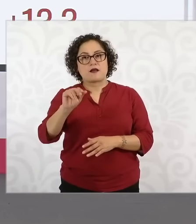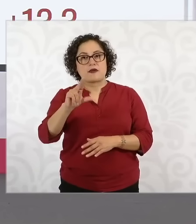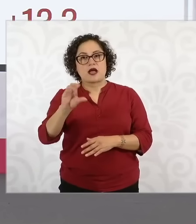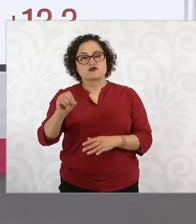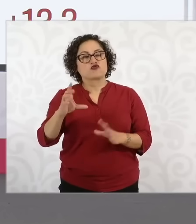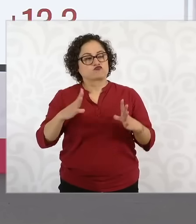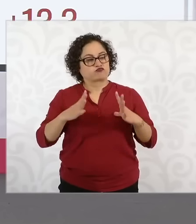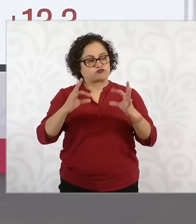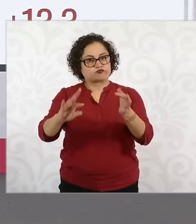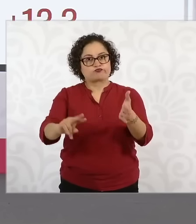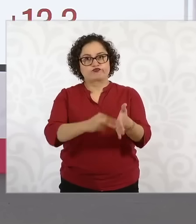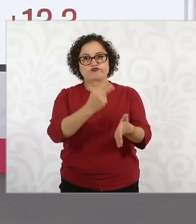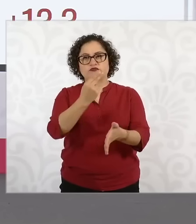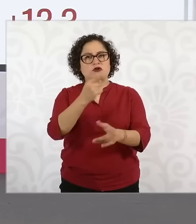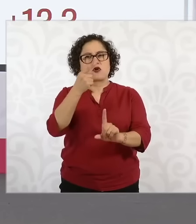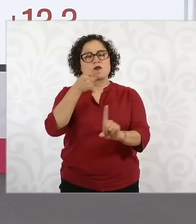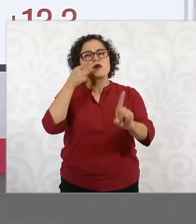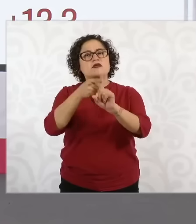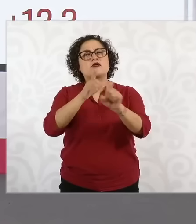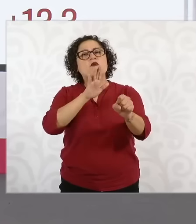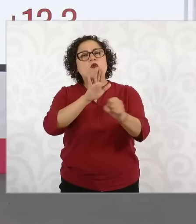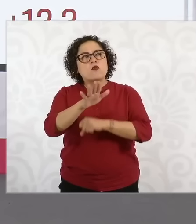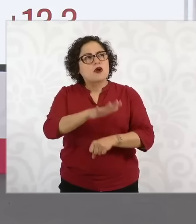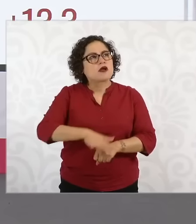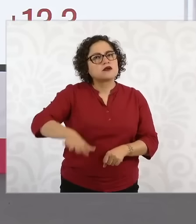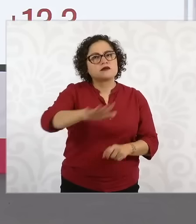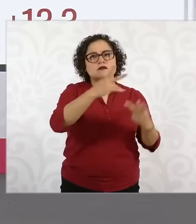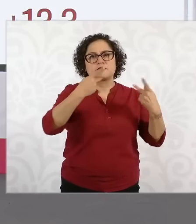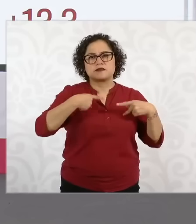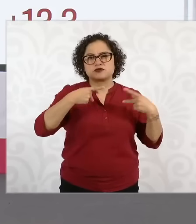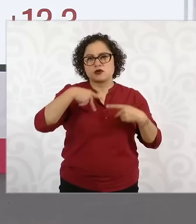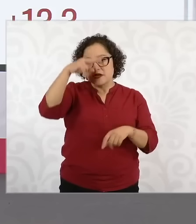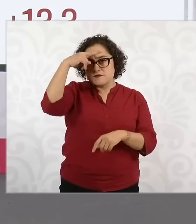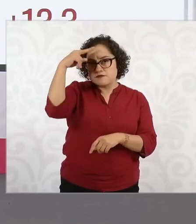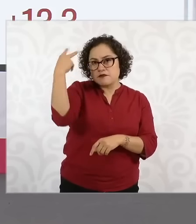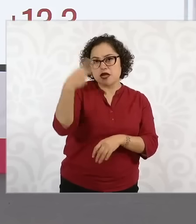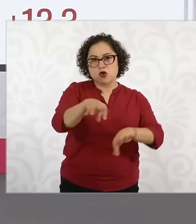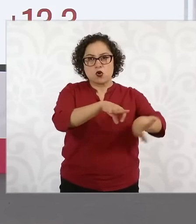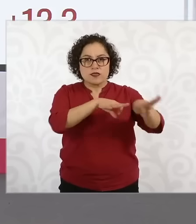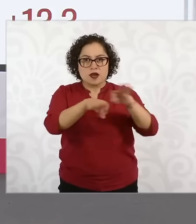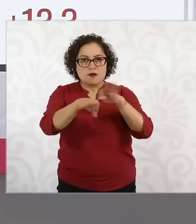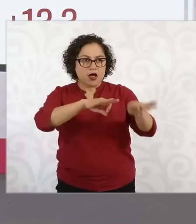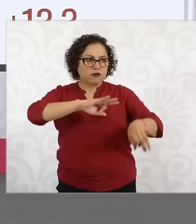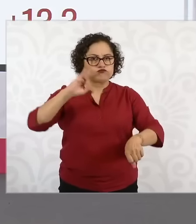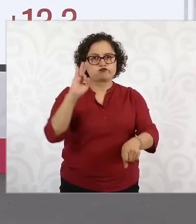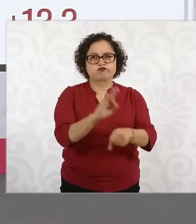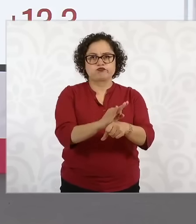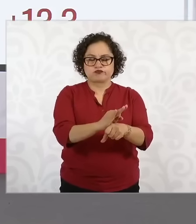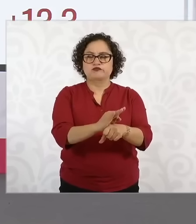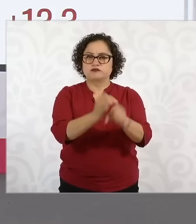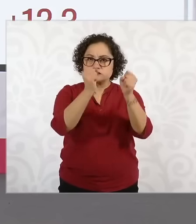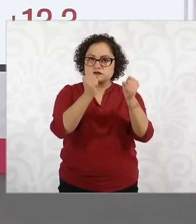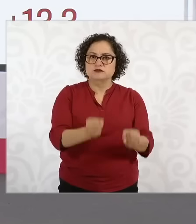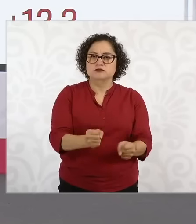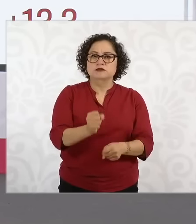dar seguridad social a todos los trabajadores de México. que seguridad social no es solo salud, es